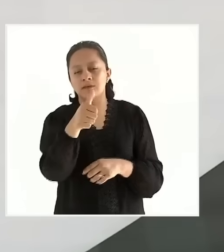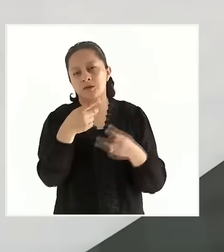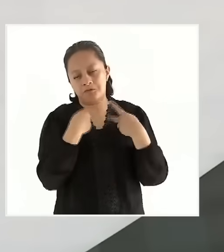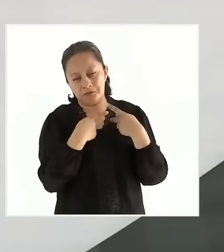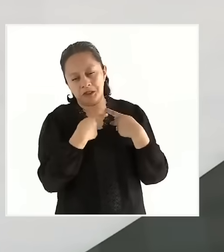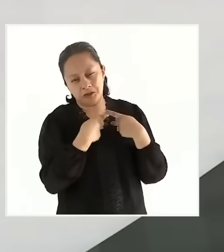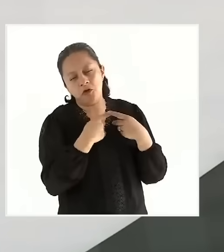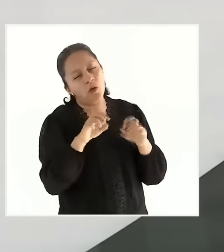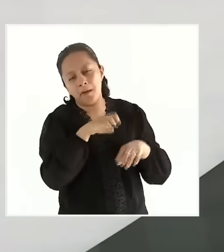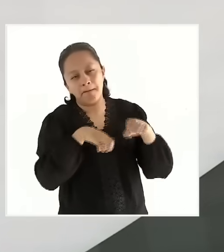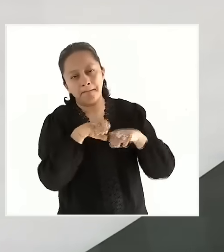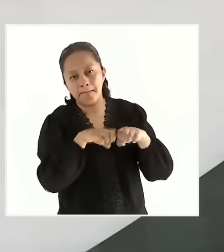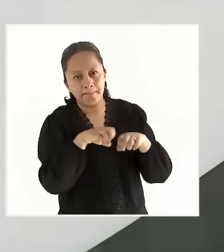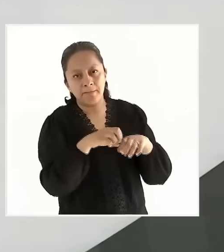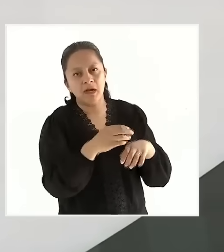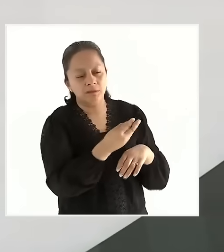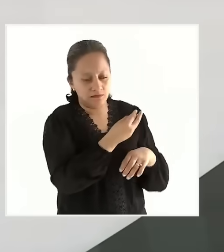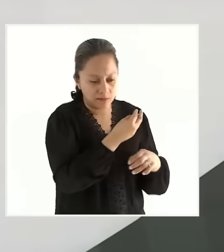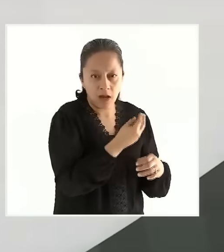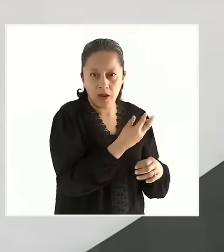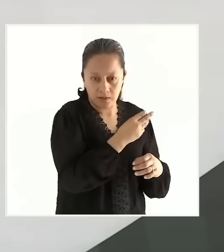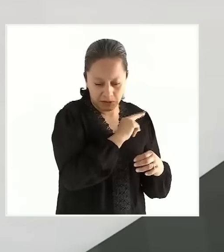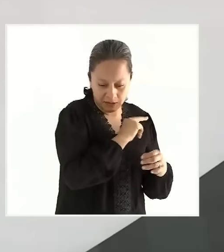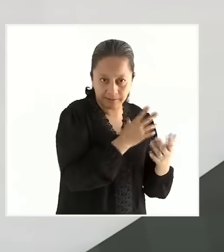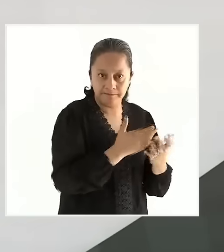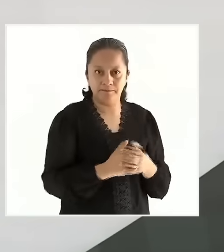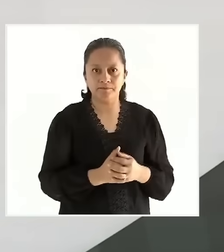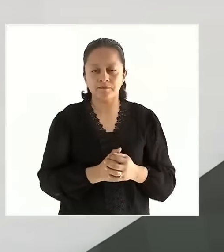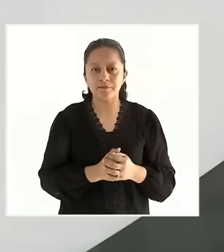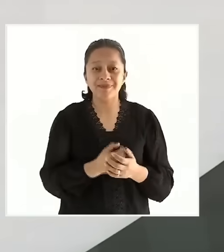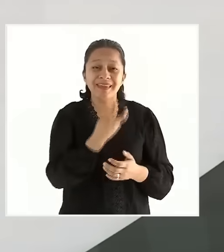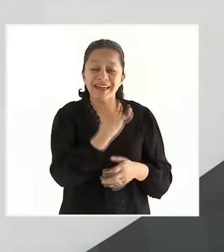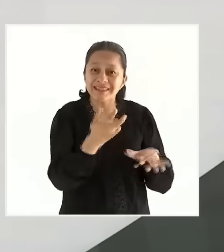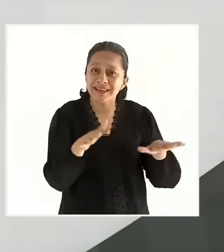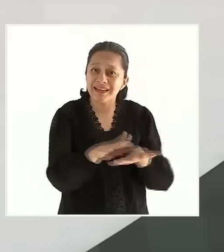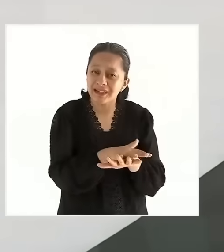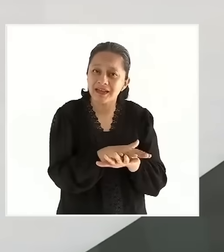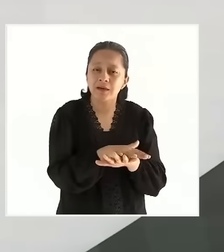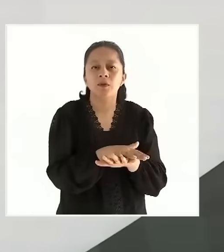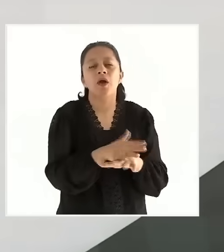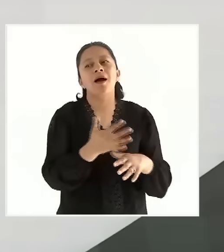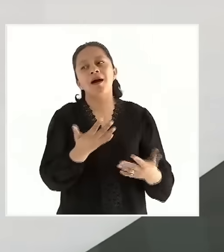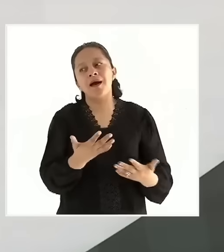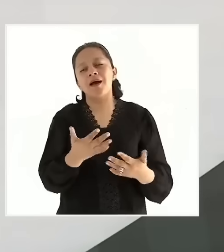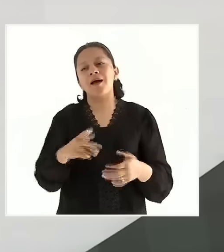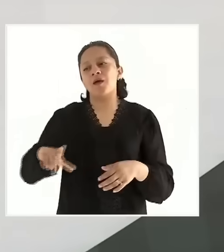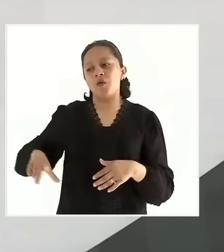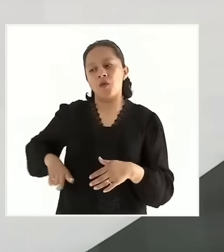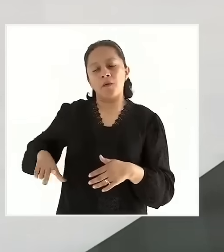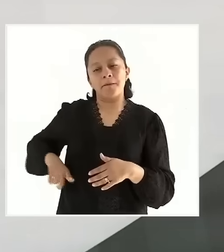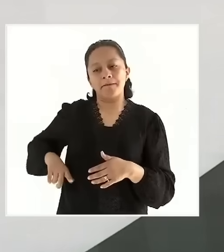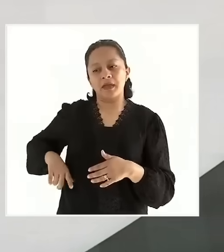Ese cambio ya evita que cualquier gobierno posterior tendrían que volver a cambiar la